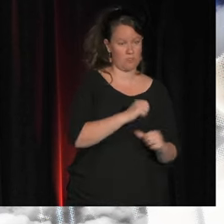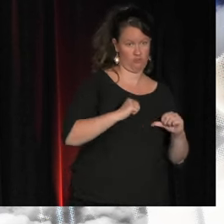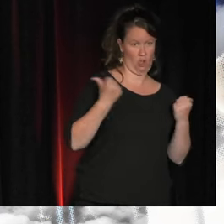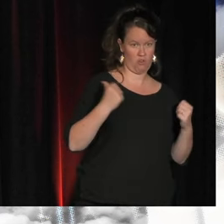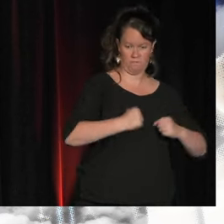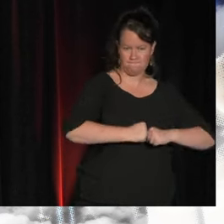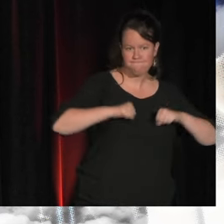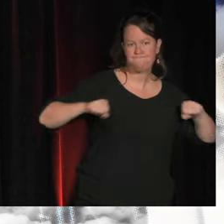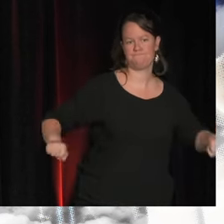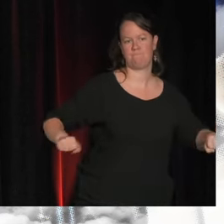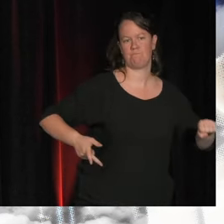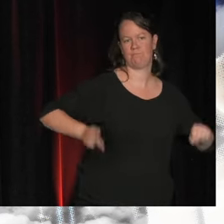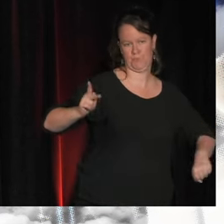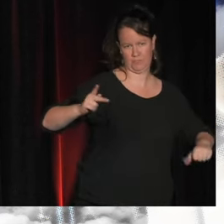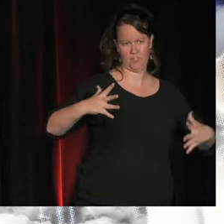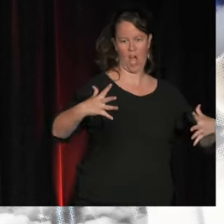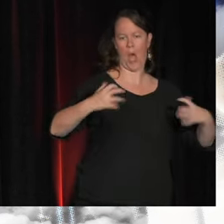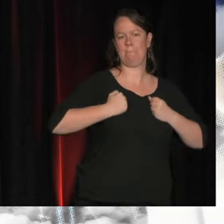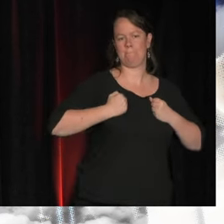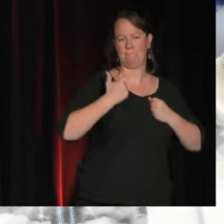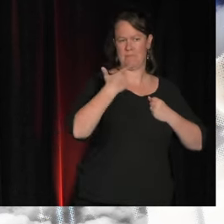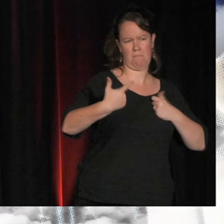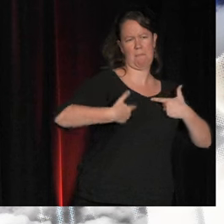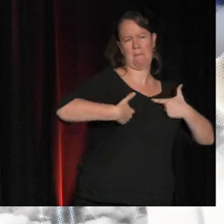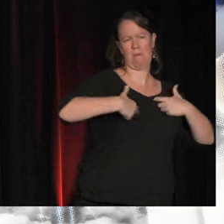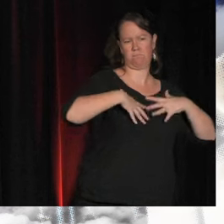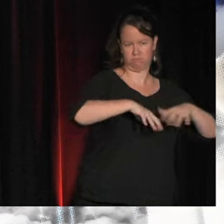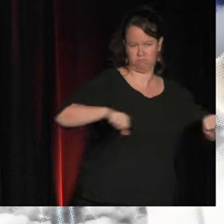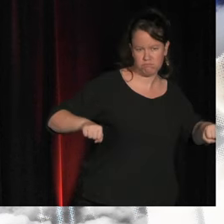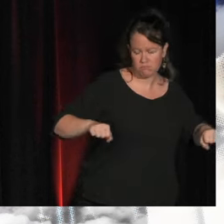qui permettent de bloquer ou d'absorber des dégâts adverses. Et les healers, ils soignent.